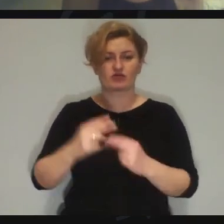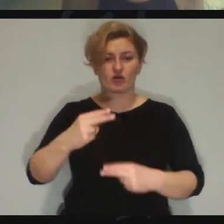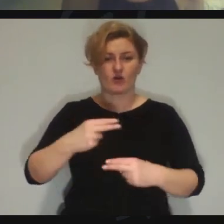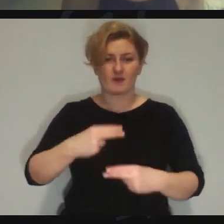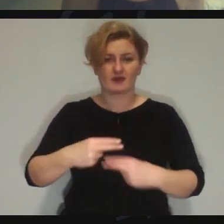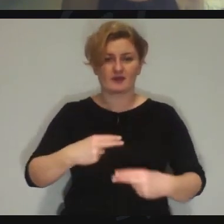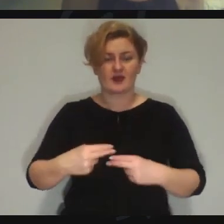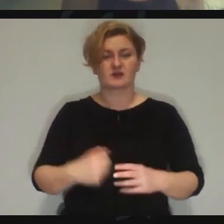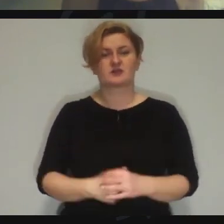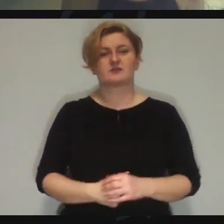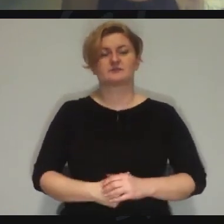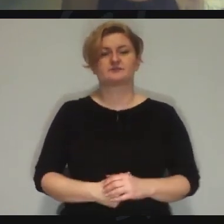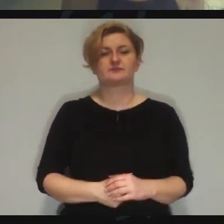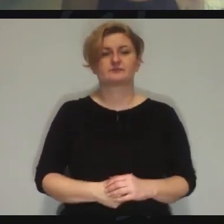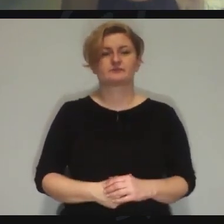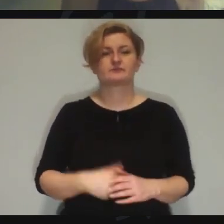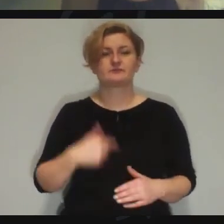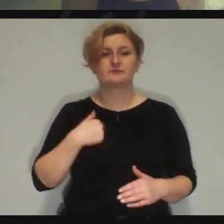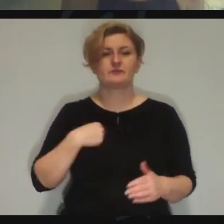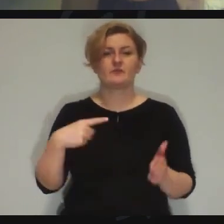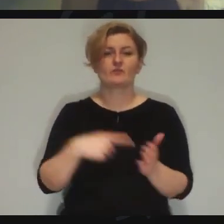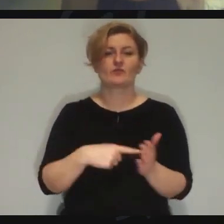Mam ostatnie pytanie.